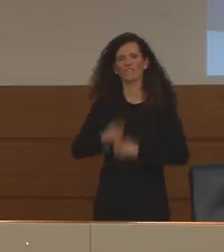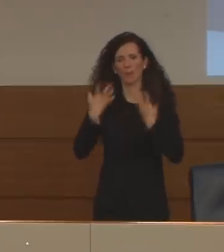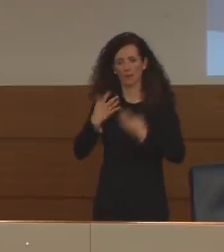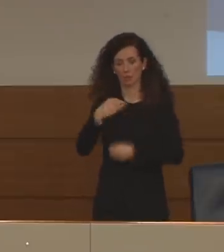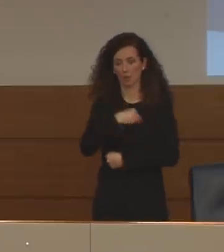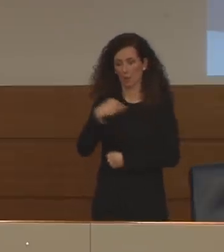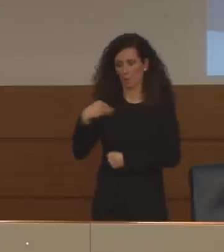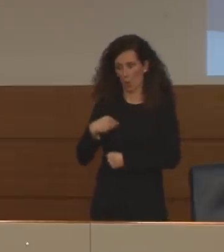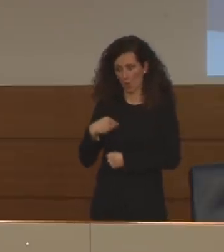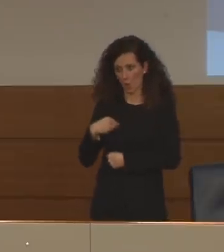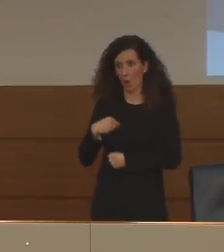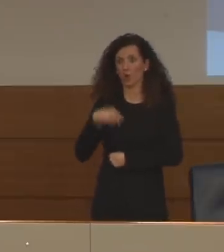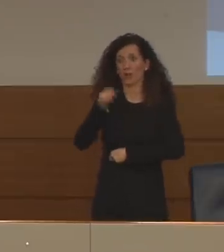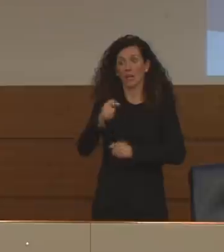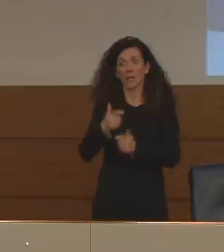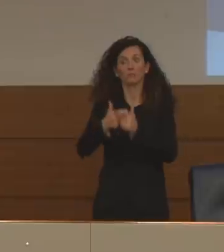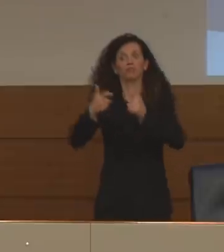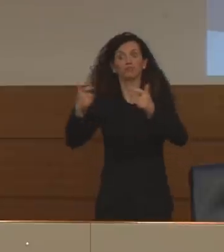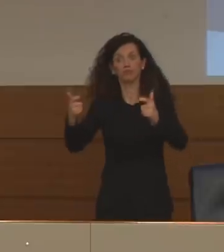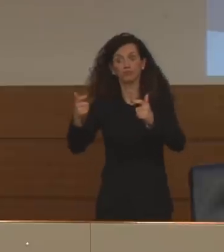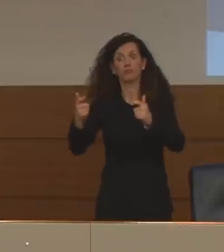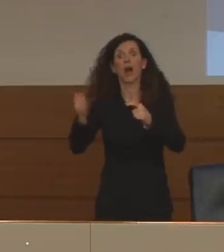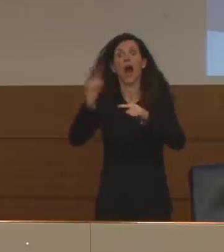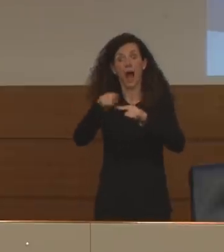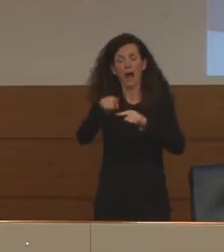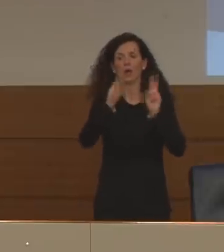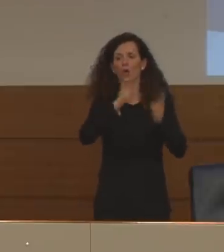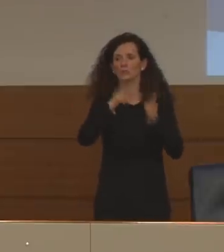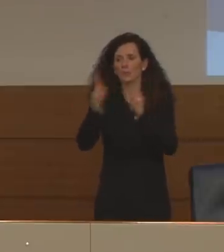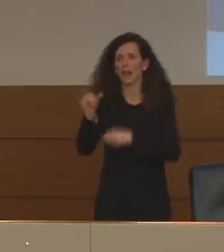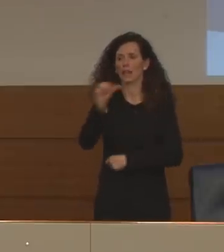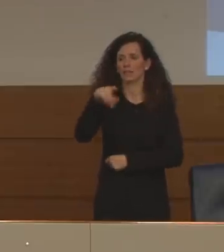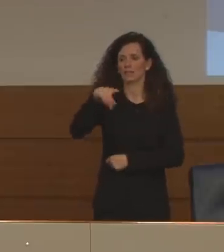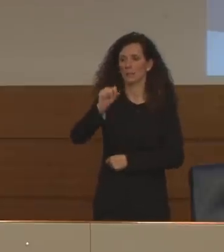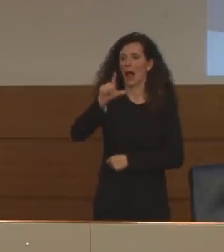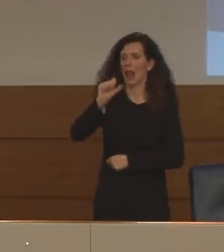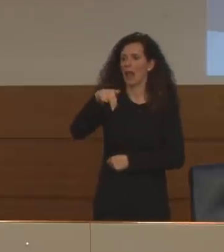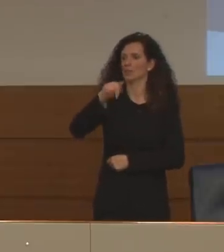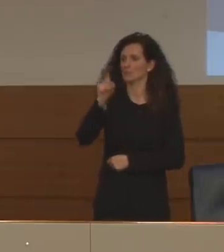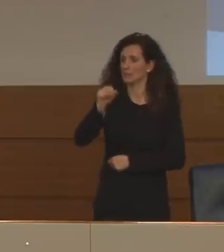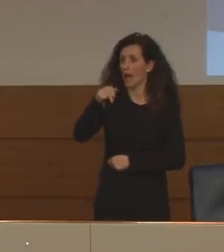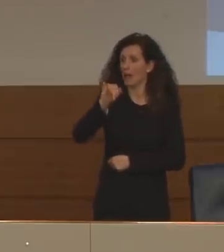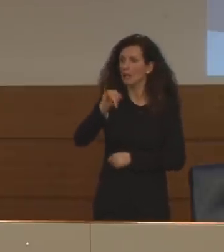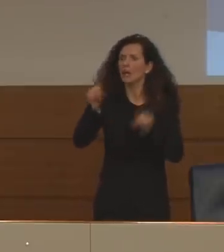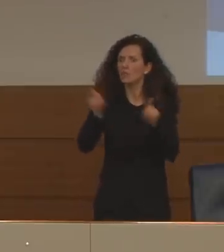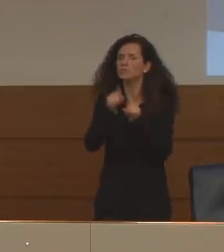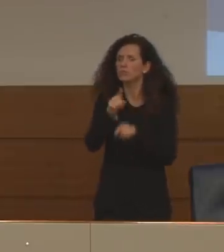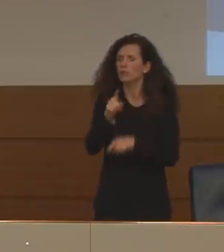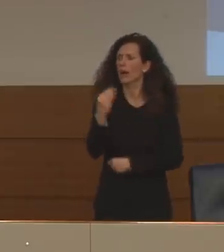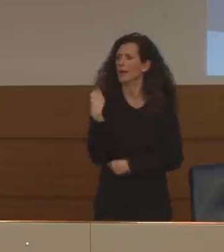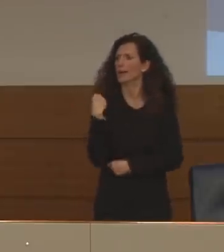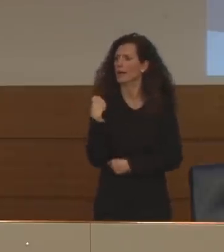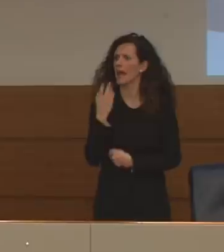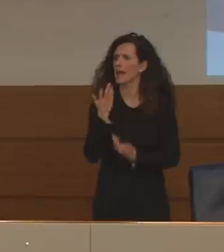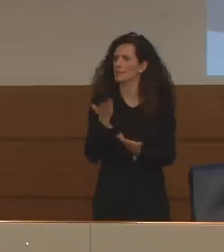allargato anche allo Spallanzani, anche dallo Spallanzani è arrivata questa richiesta, in sintesi se non abbiamo i medicinali